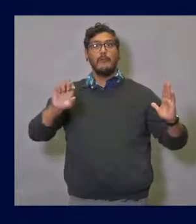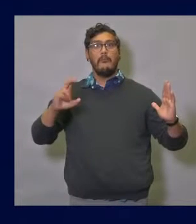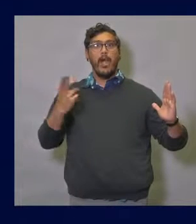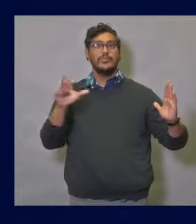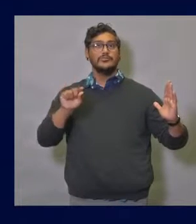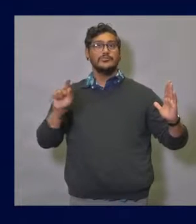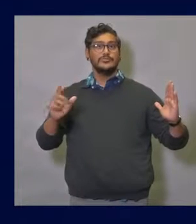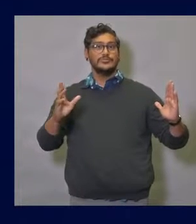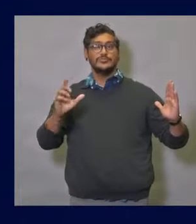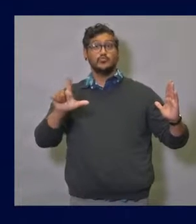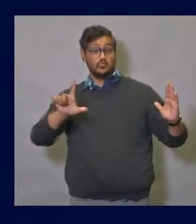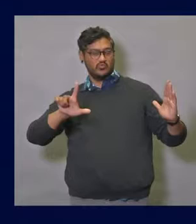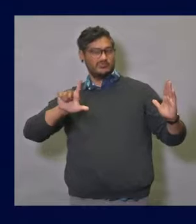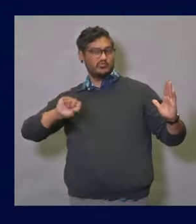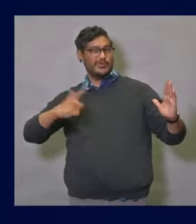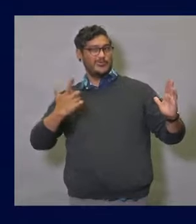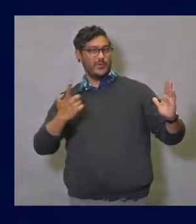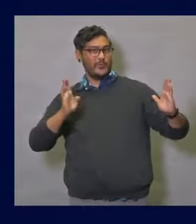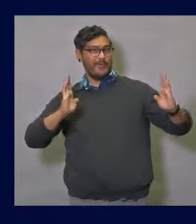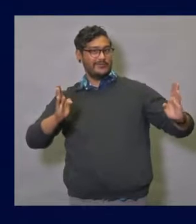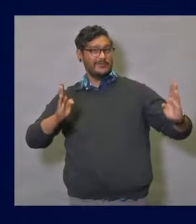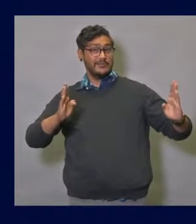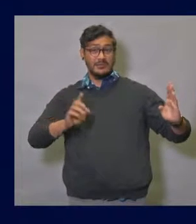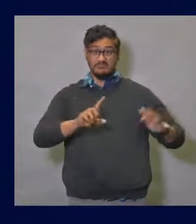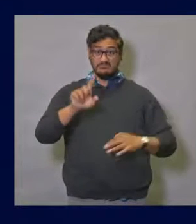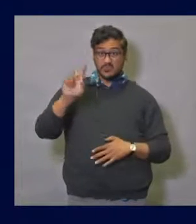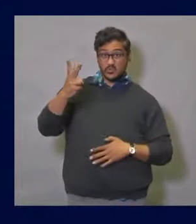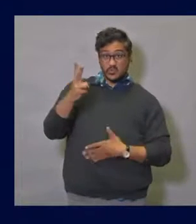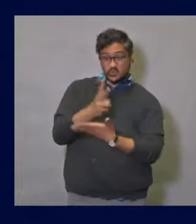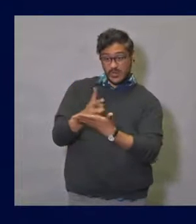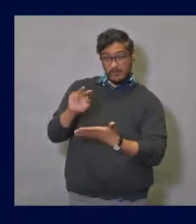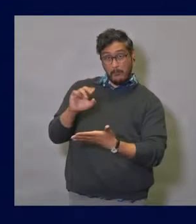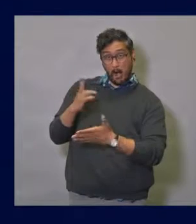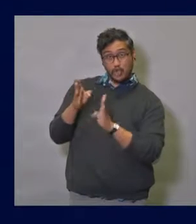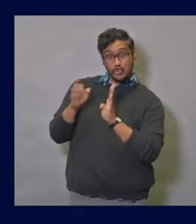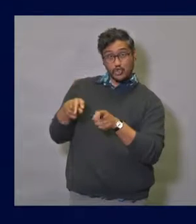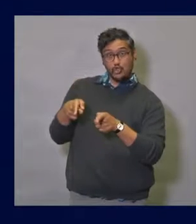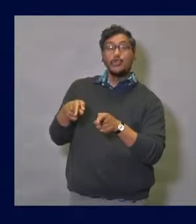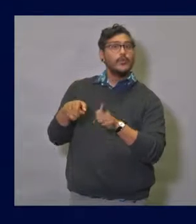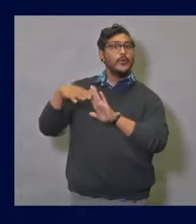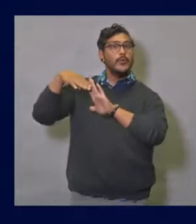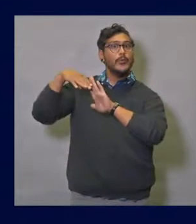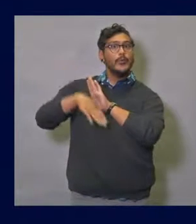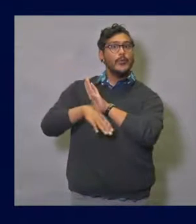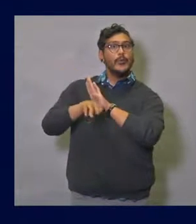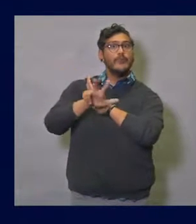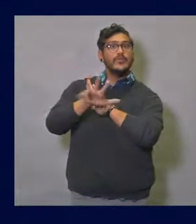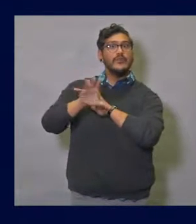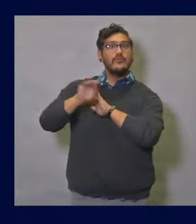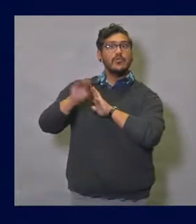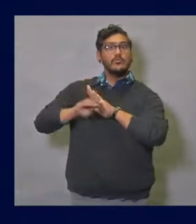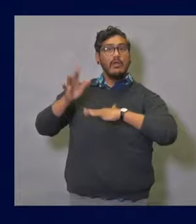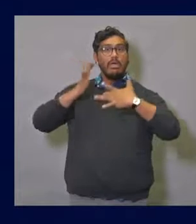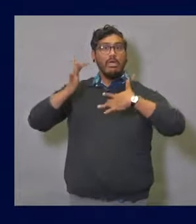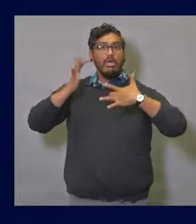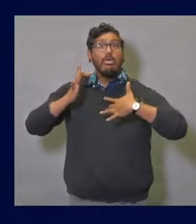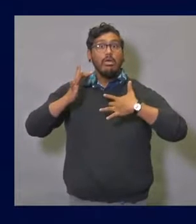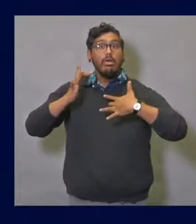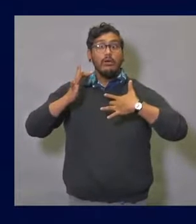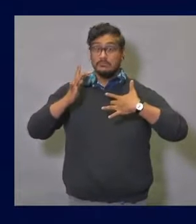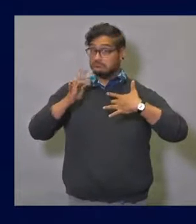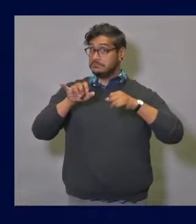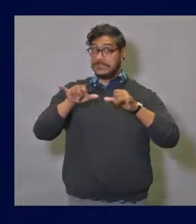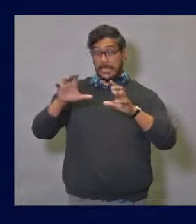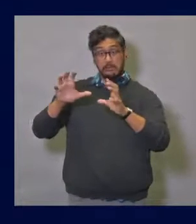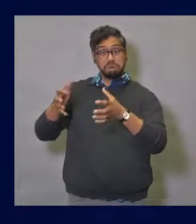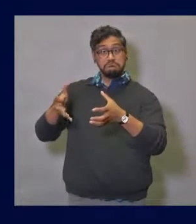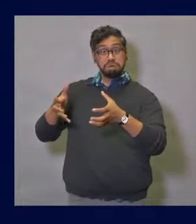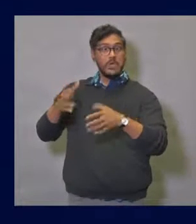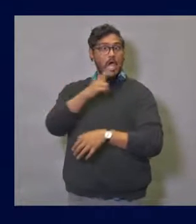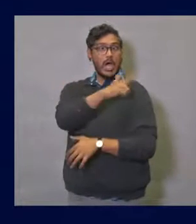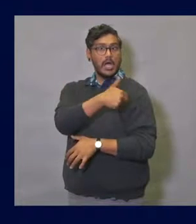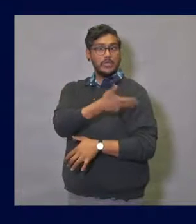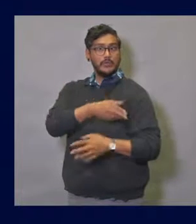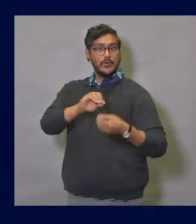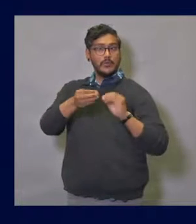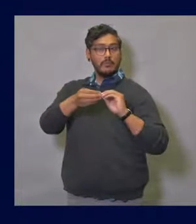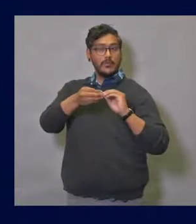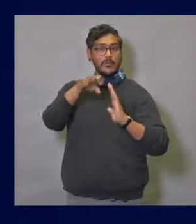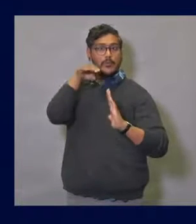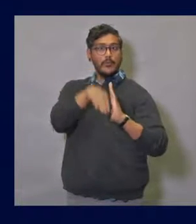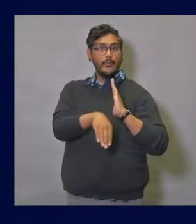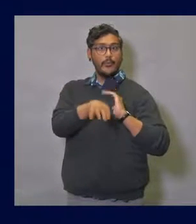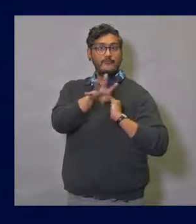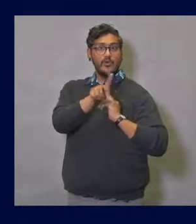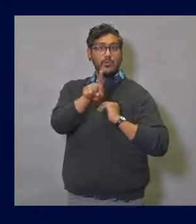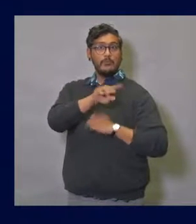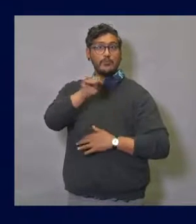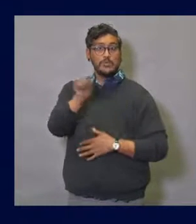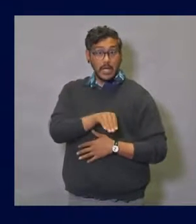ES Y MUERTE DESDE EL 1 DE